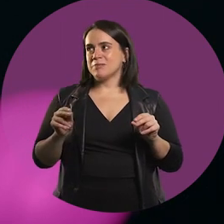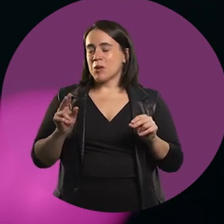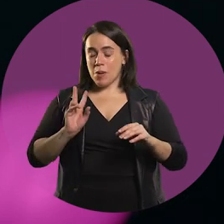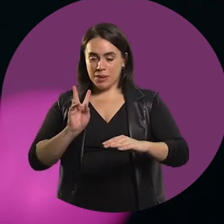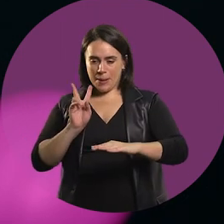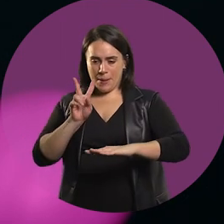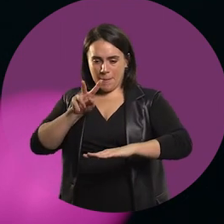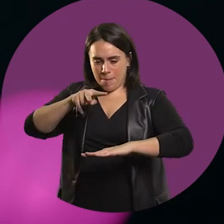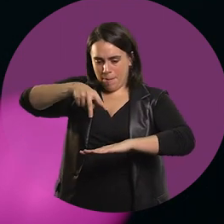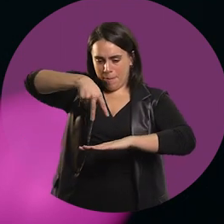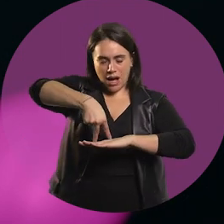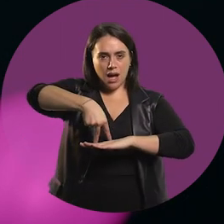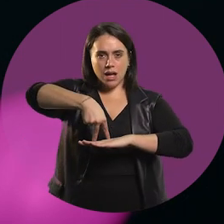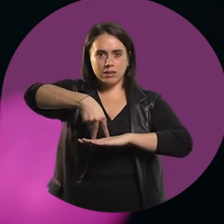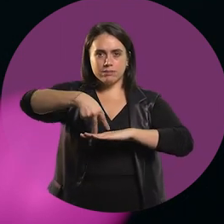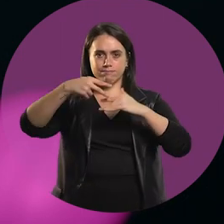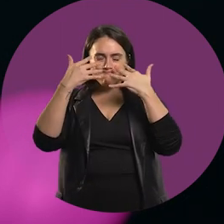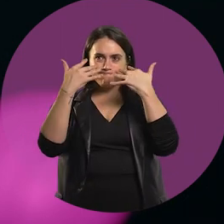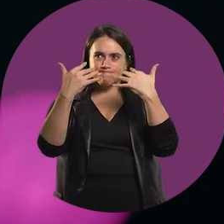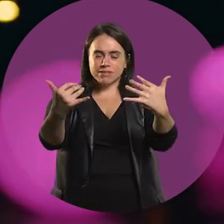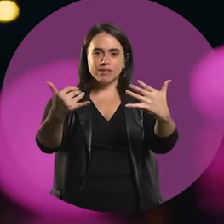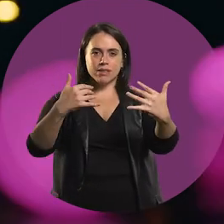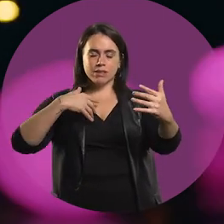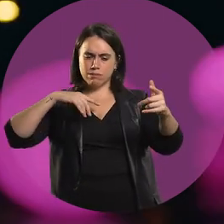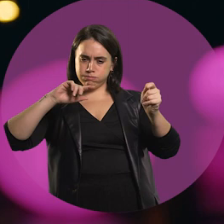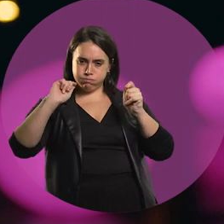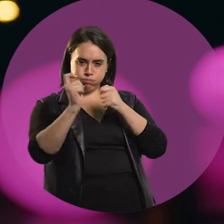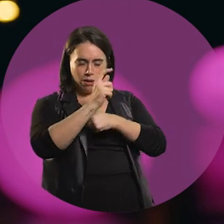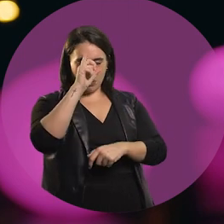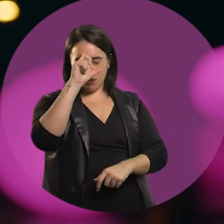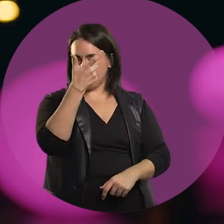Yo cuando me subo a un escenario entro en trance.